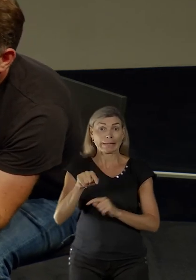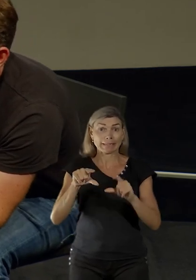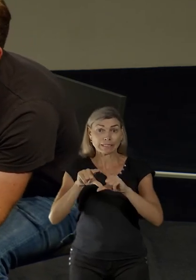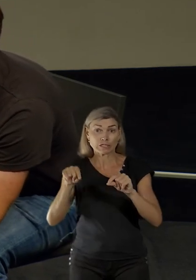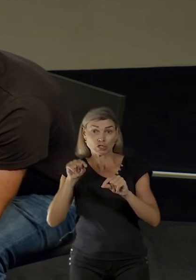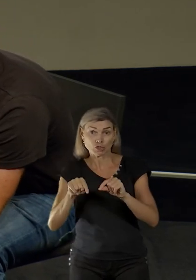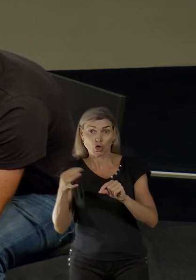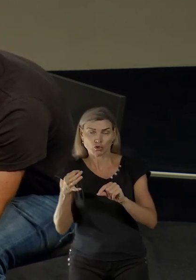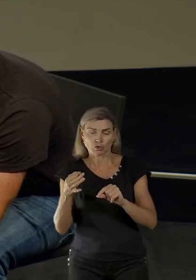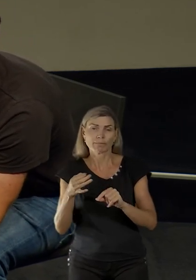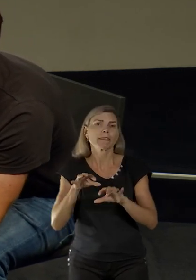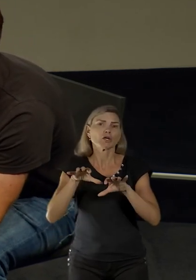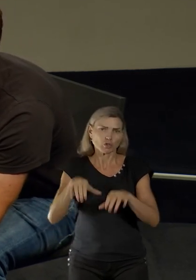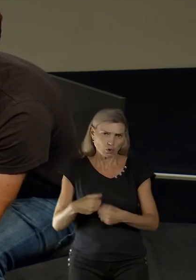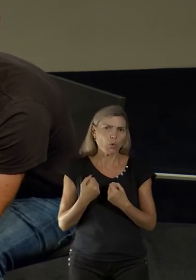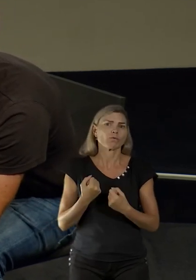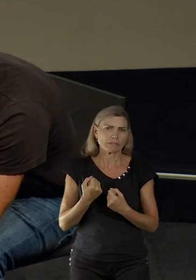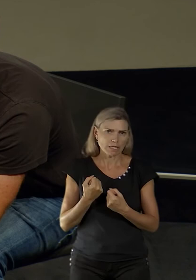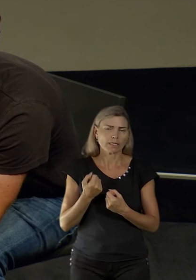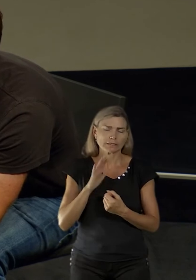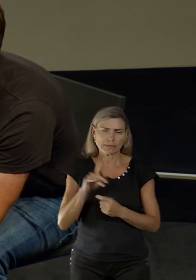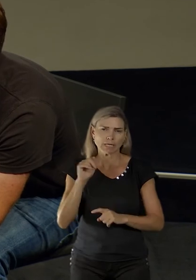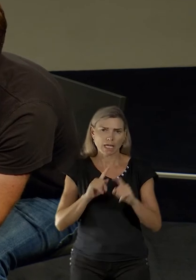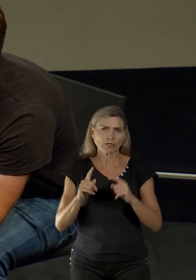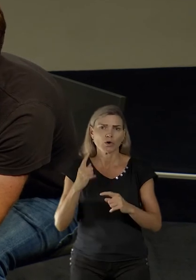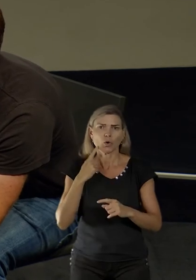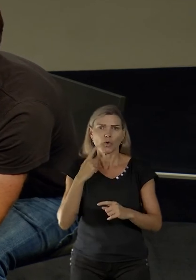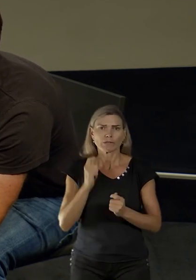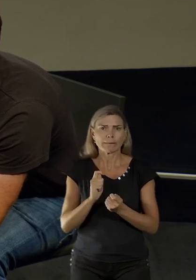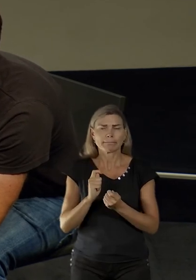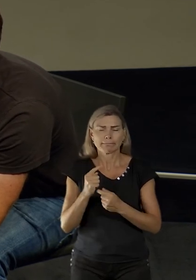souhlasím, že tím, jak se ten grid míjí s tím urbanismem